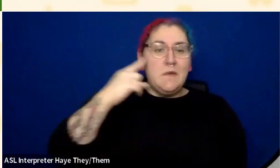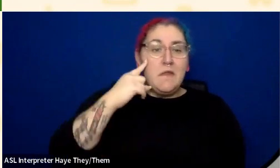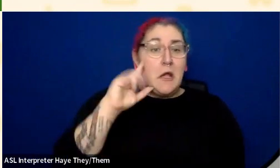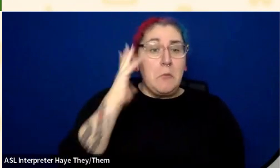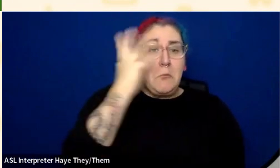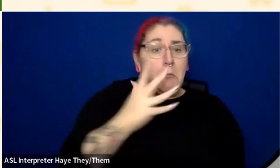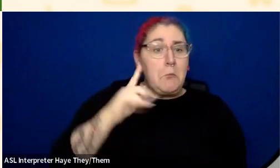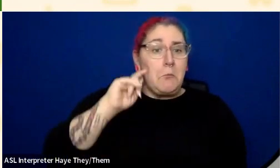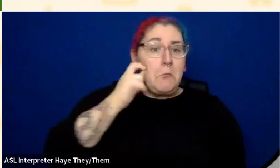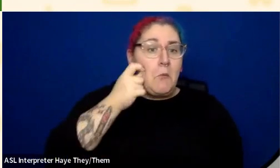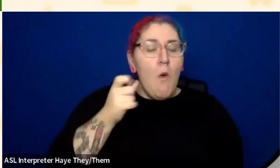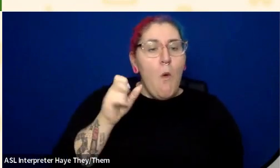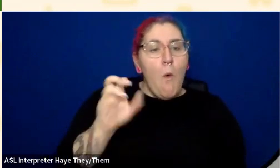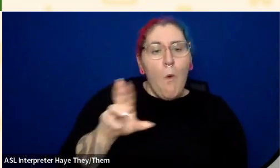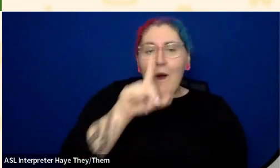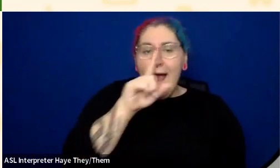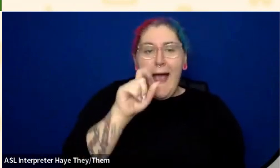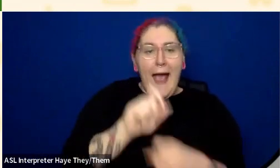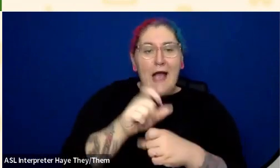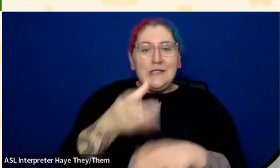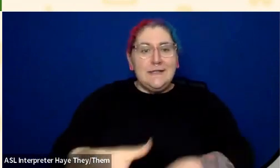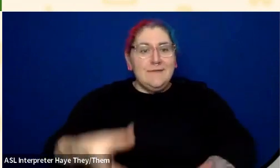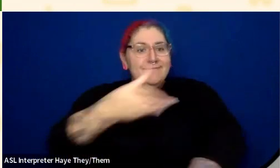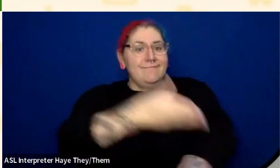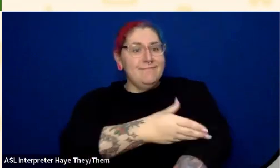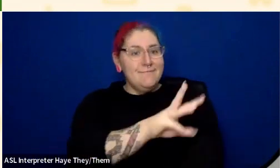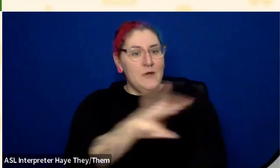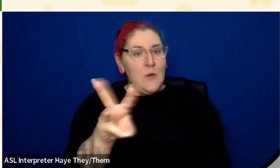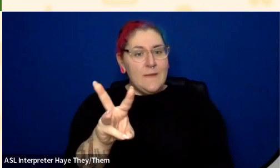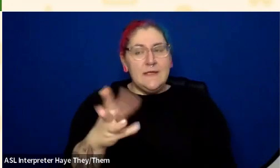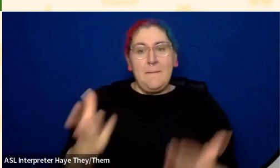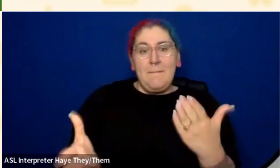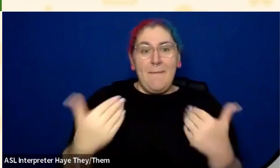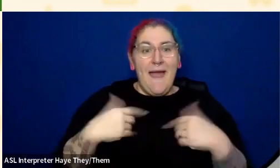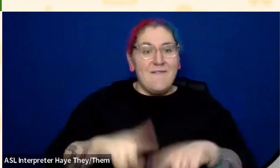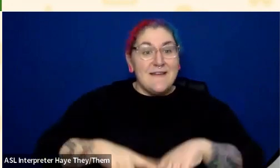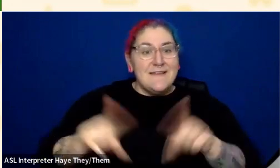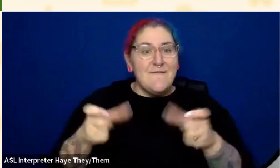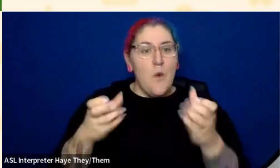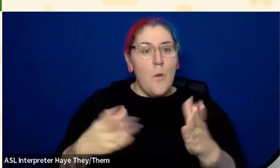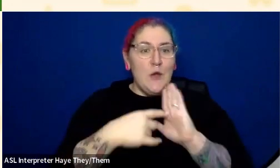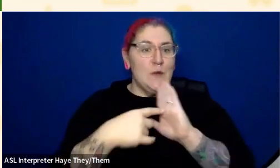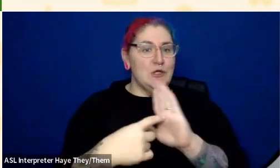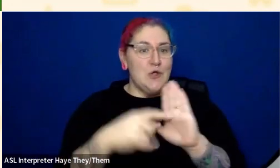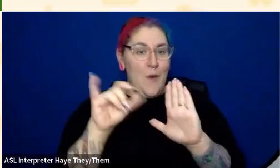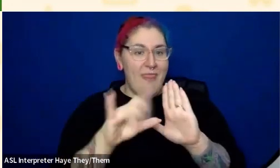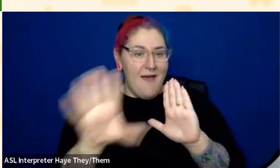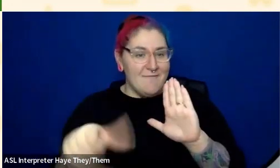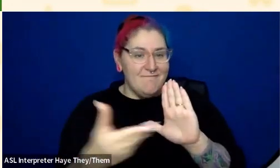¿Existe alguna forma diferente de transmitir esta información o sensación de marca sin agregar una imagen en constante movimiento?